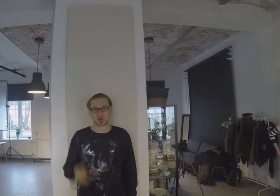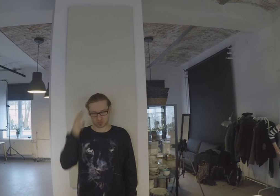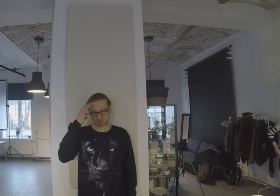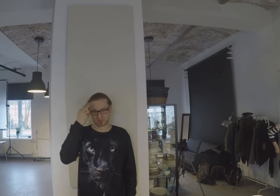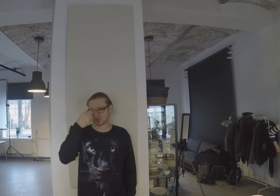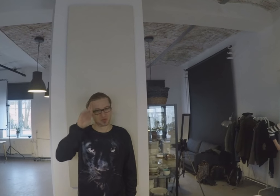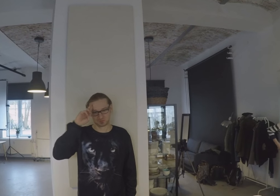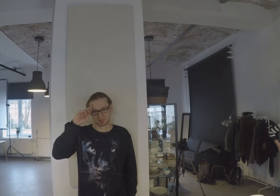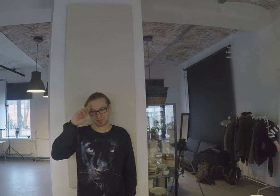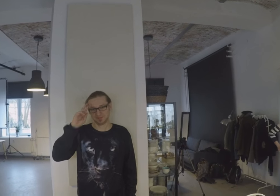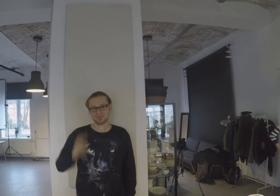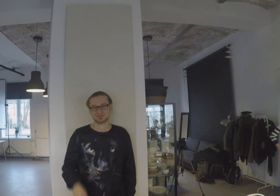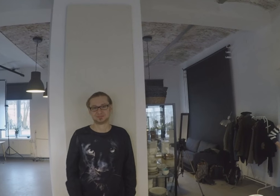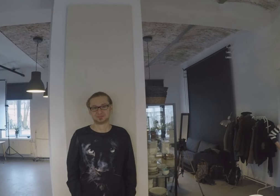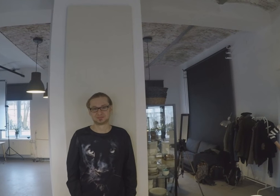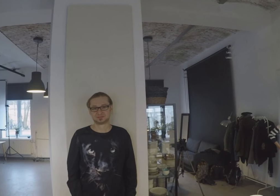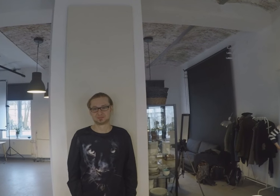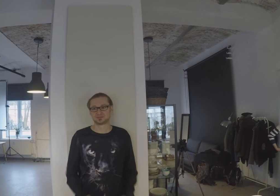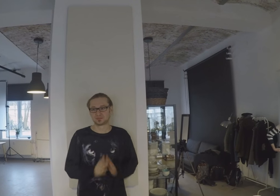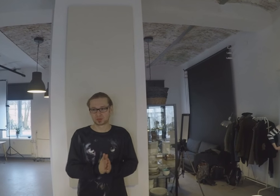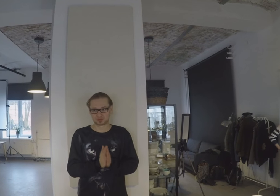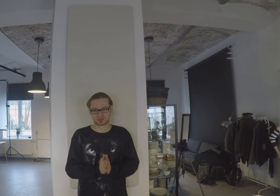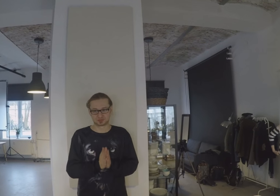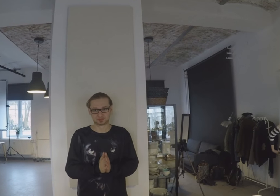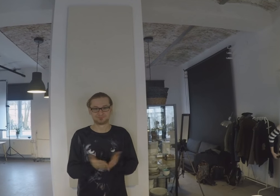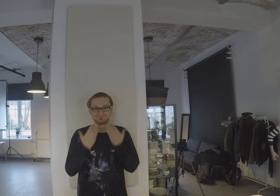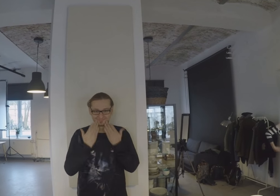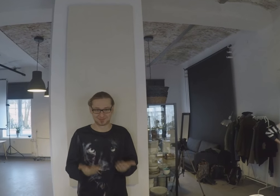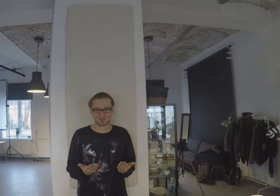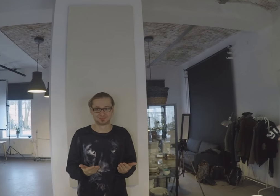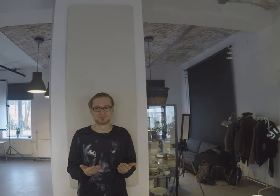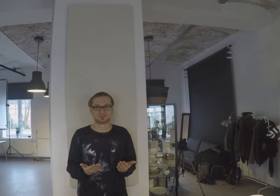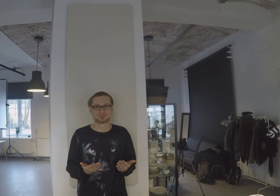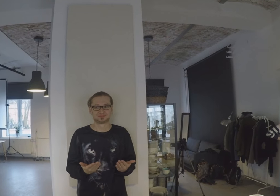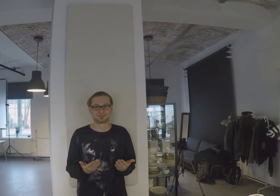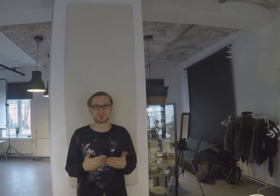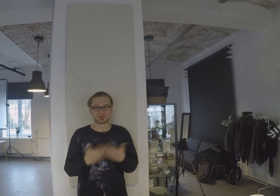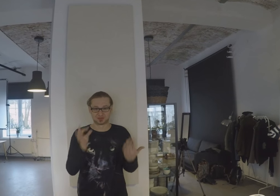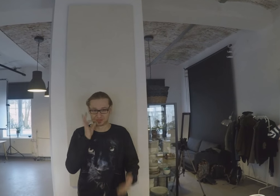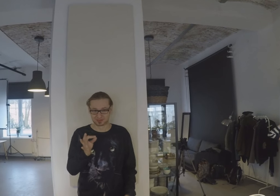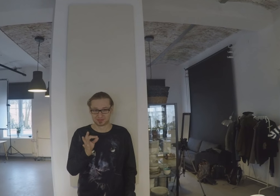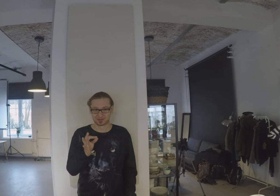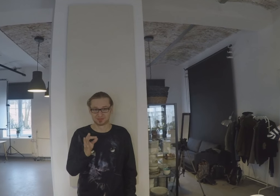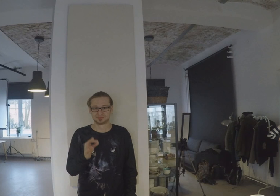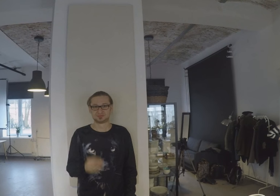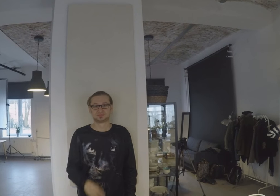Verstanden! Nicht verstanden! Bitte! - Danke! Guten Morgen!